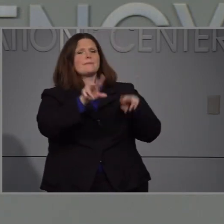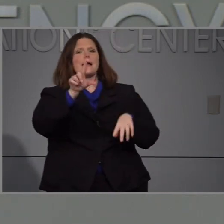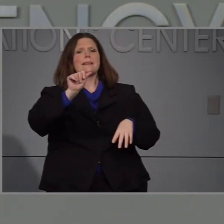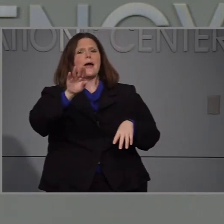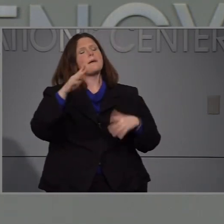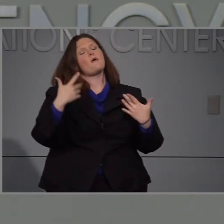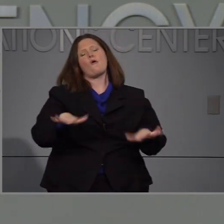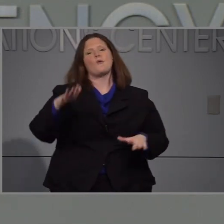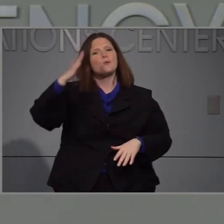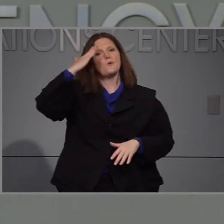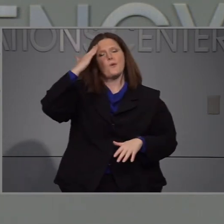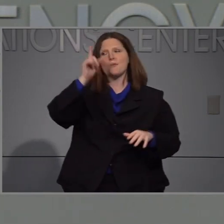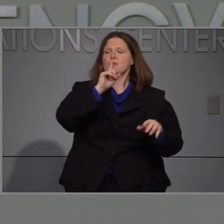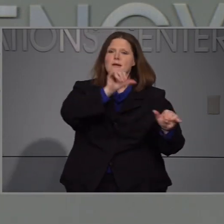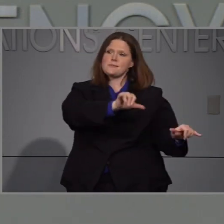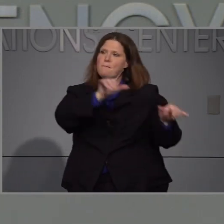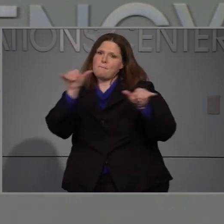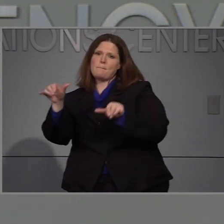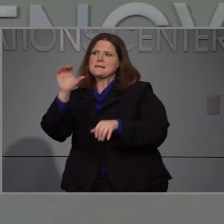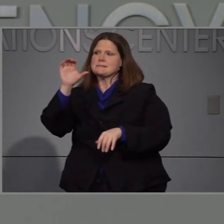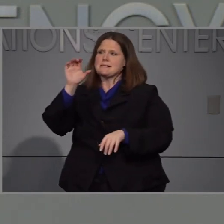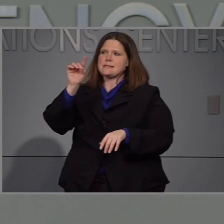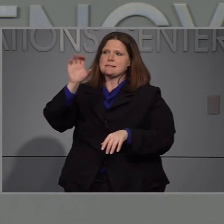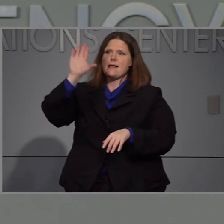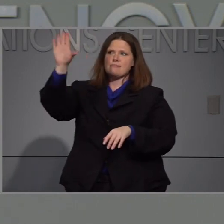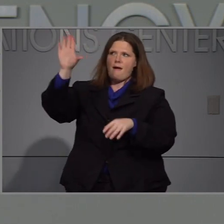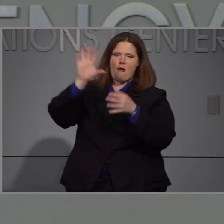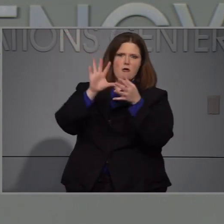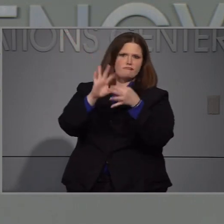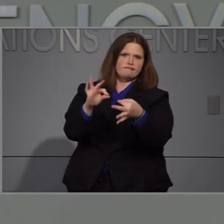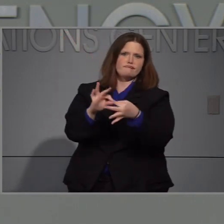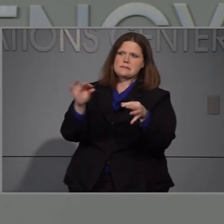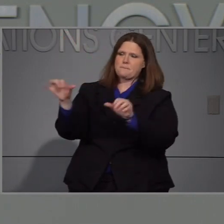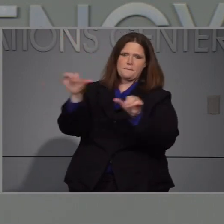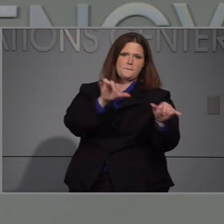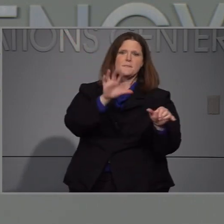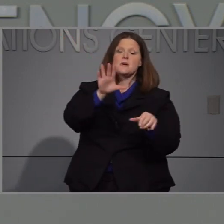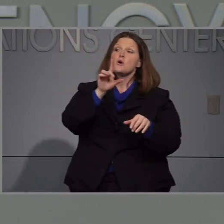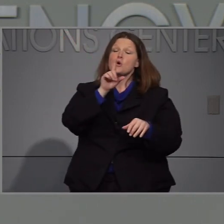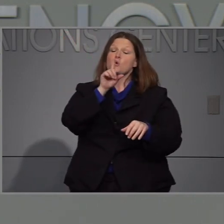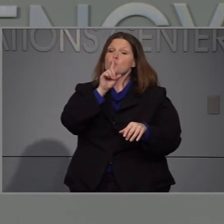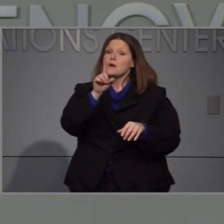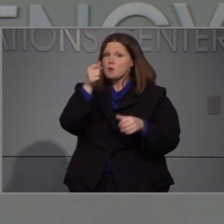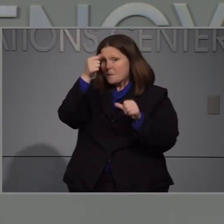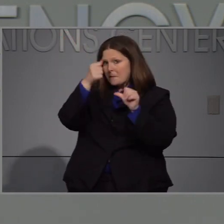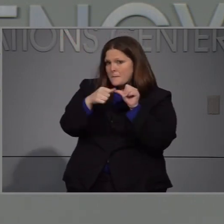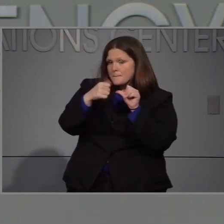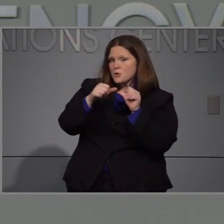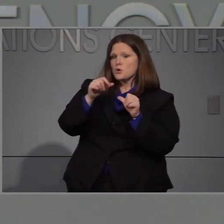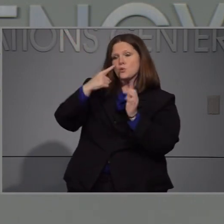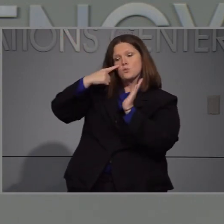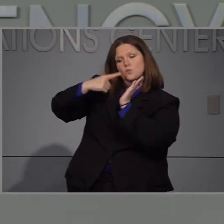Y y esto es algo que ya sabíamos de acuerdo con otros estudios, por ejemplo de la sede ese y de otros.